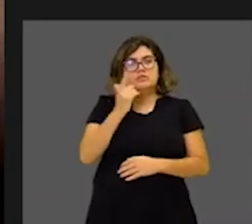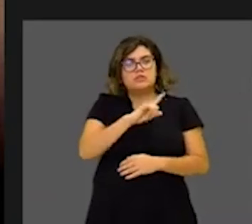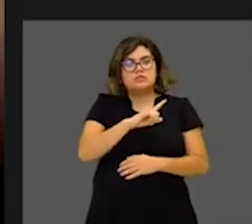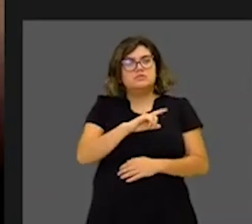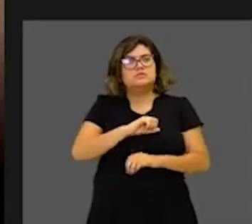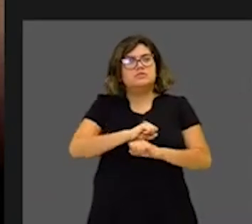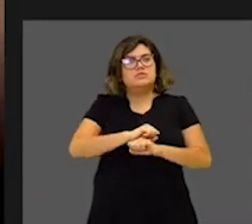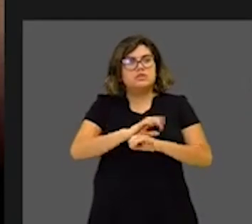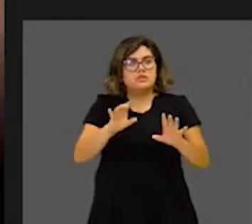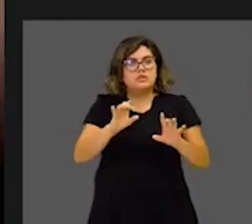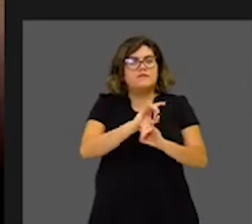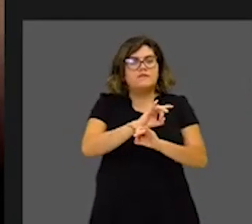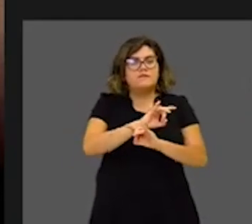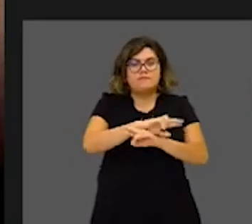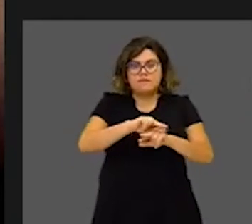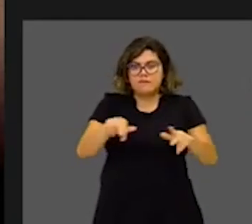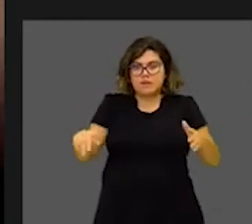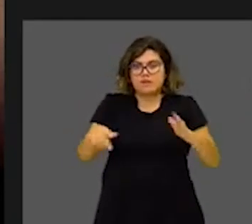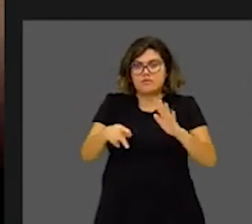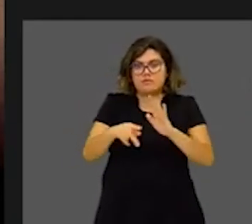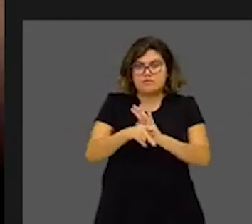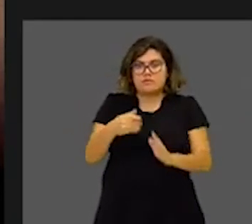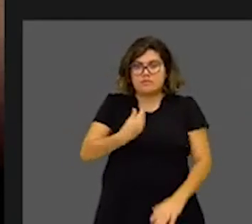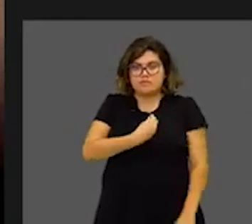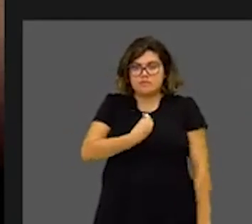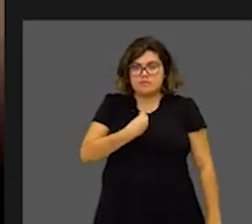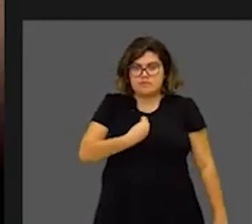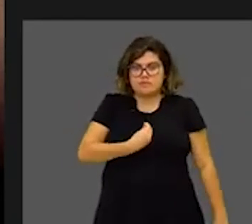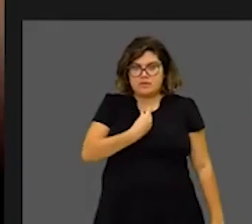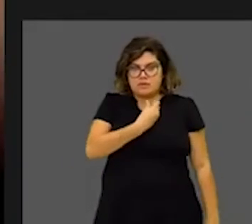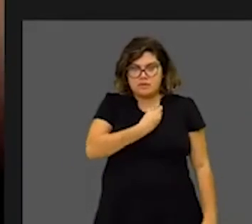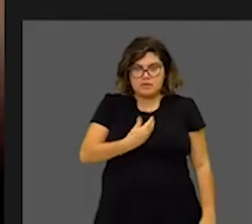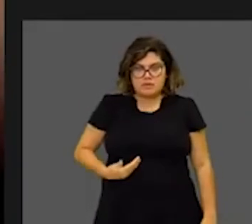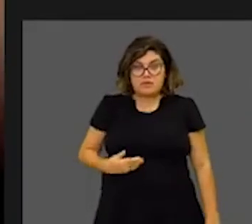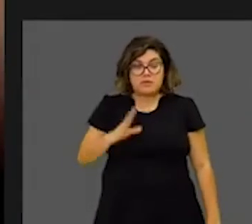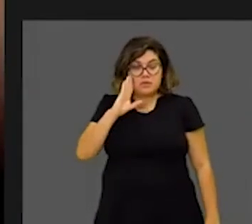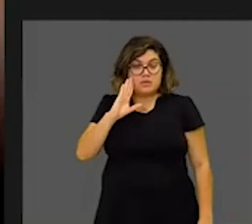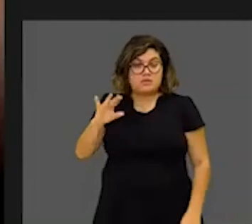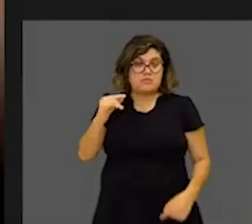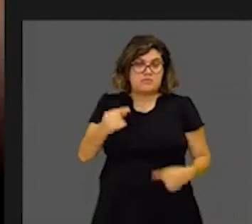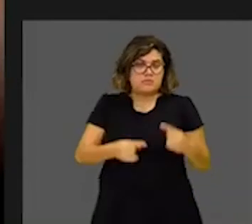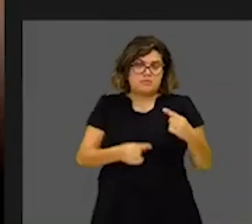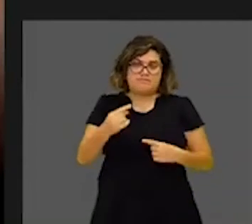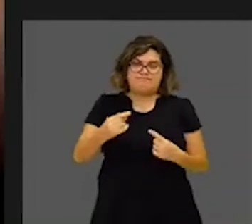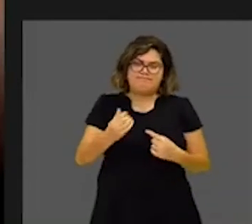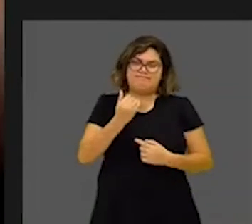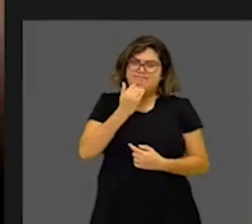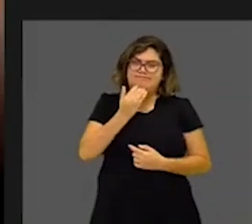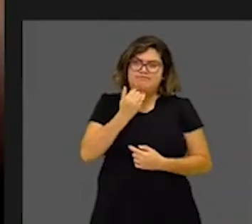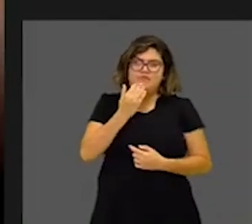referentes a nossa vida pública principalmente da política né não tem mais como simplesmente ficar